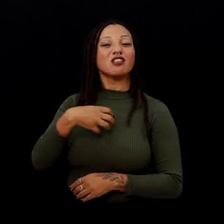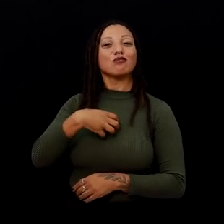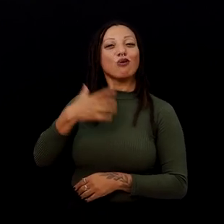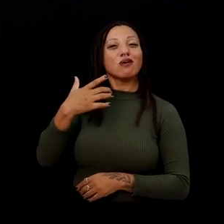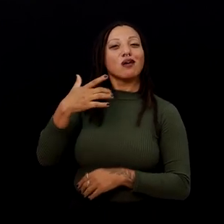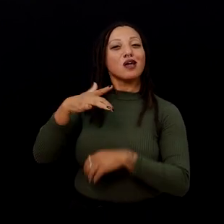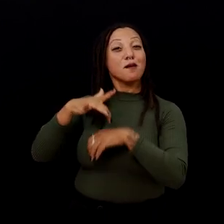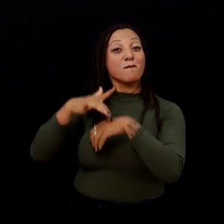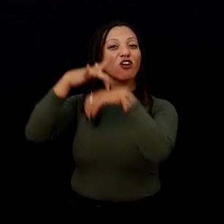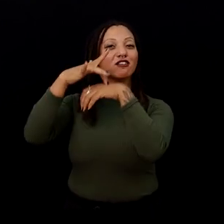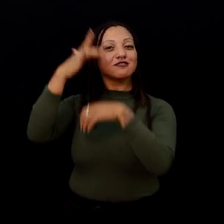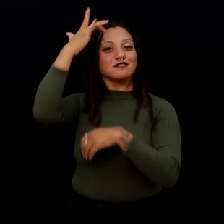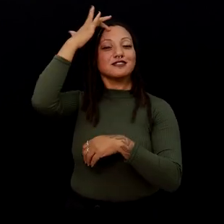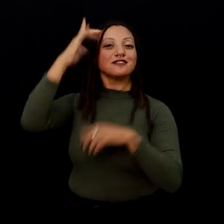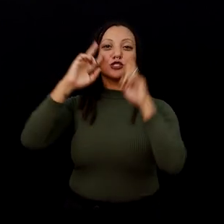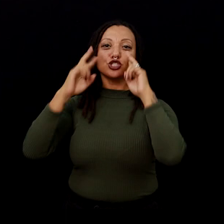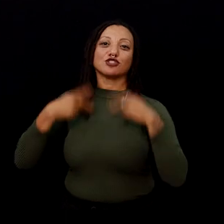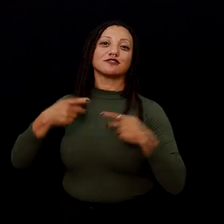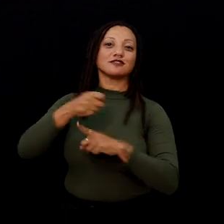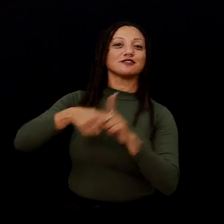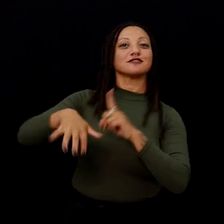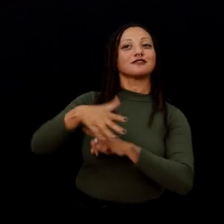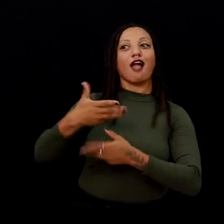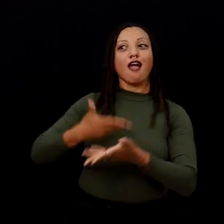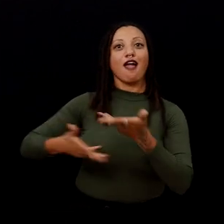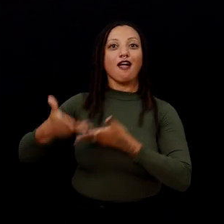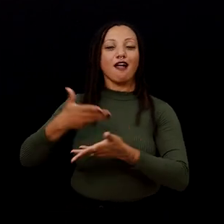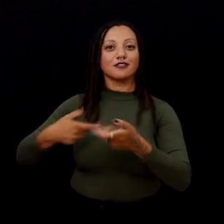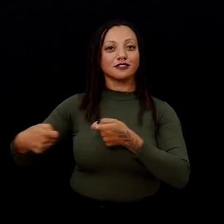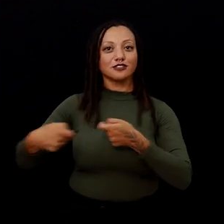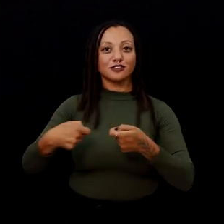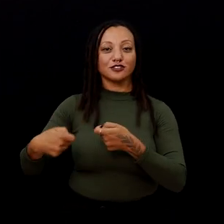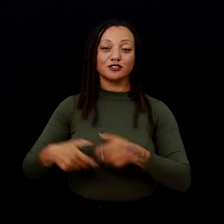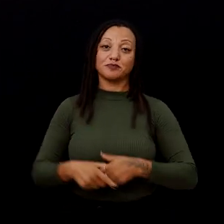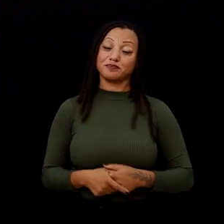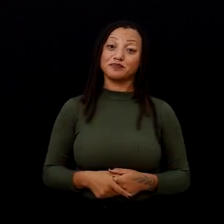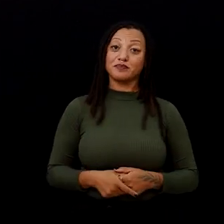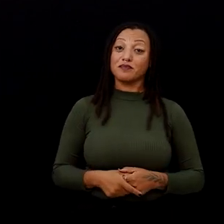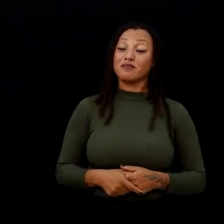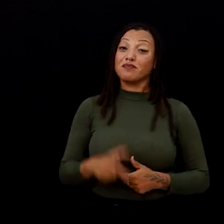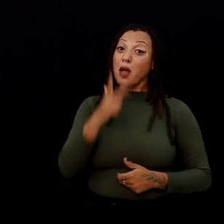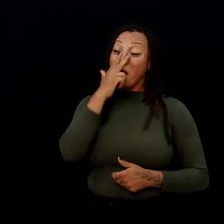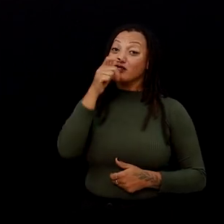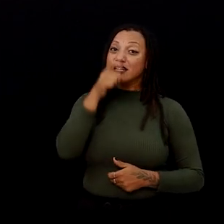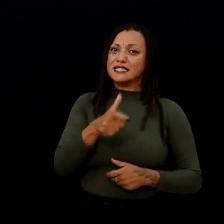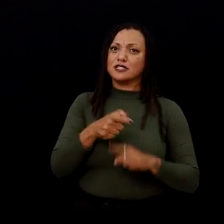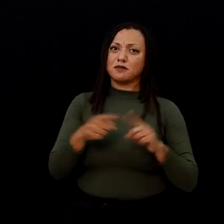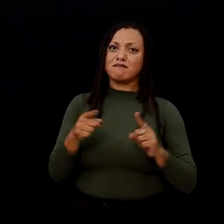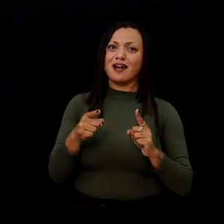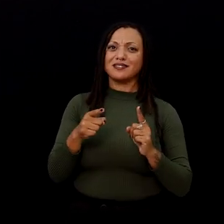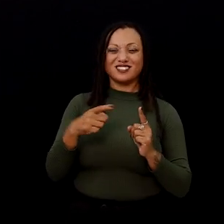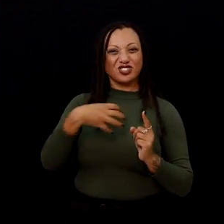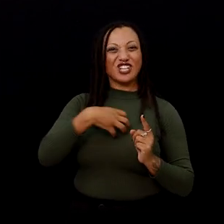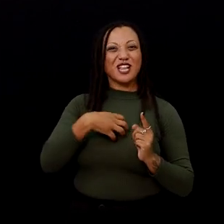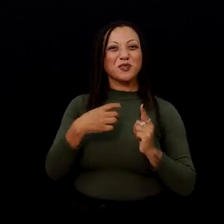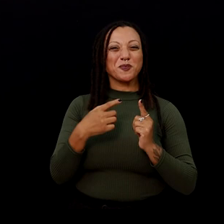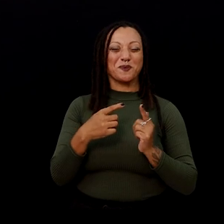são esses jogos de interesse, essas hipocrisias. Olha, eu achei bem interessante. A linguagem não é muito normal, eu diria,